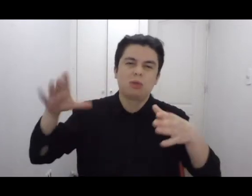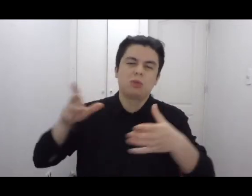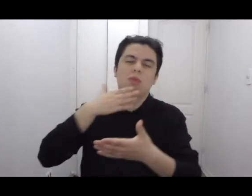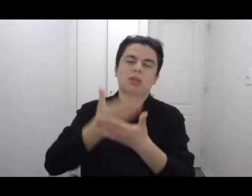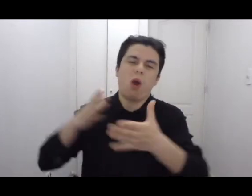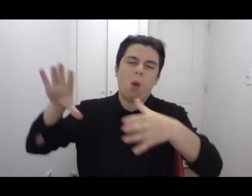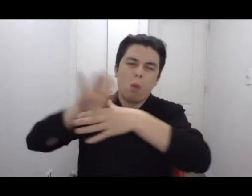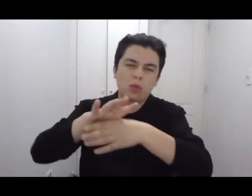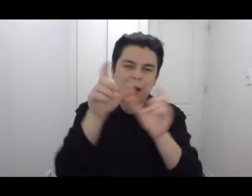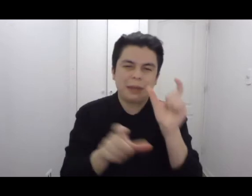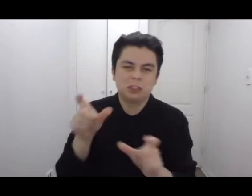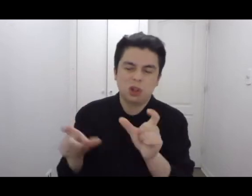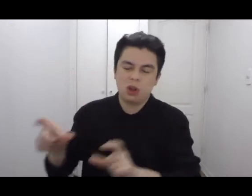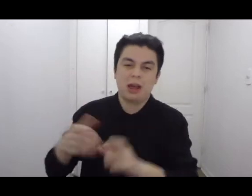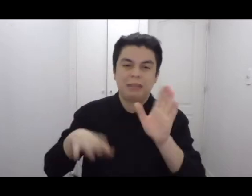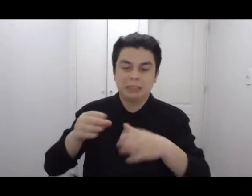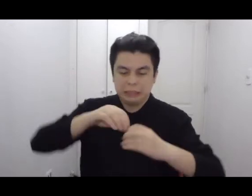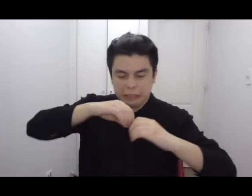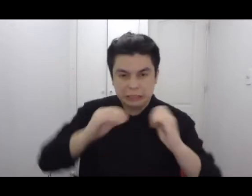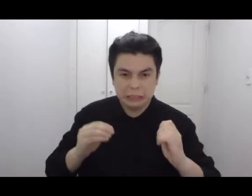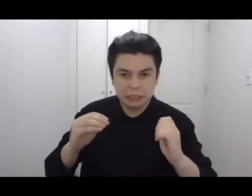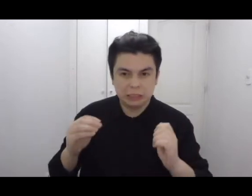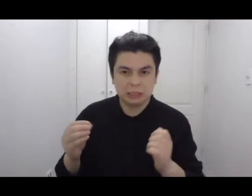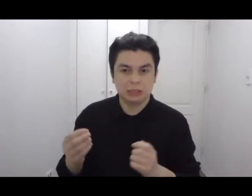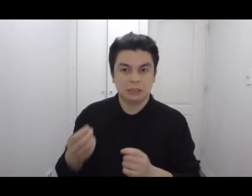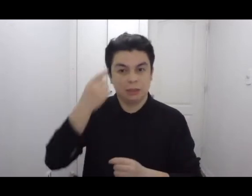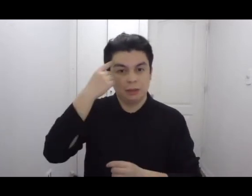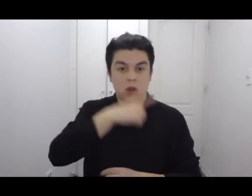te vas a comer el la papa frita igual pero - no hay que satanizar los alimentos